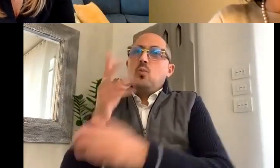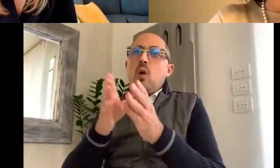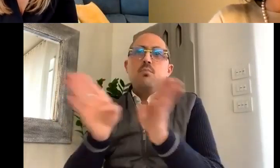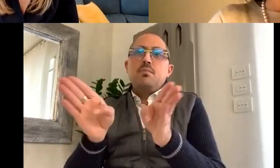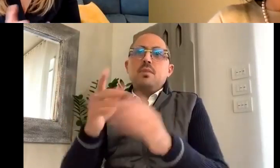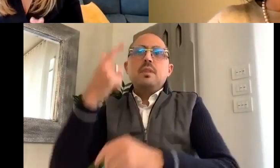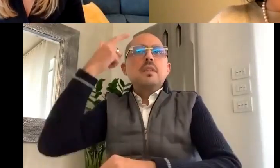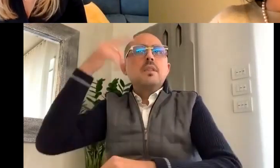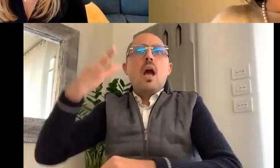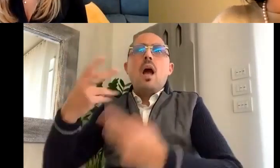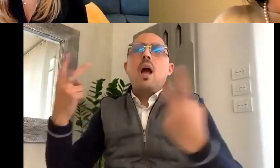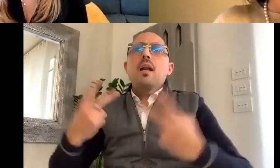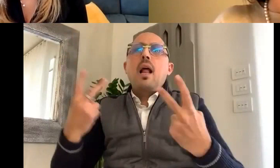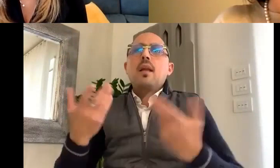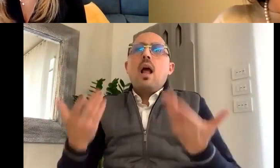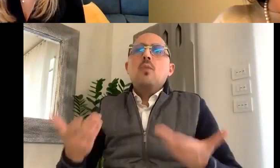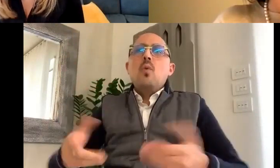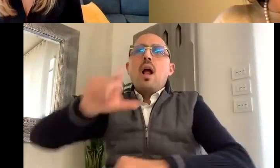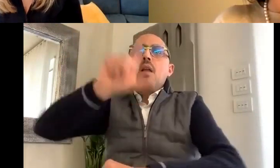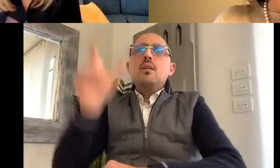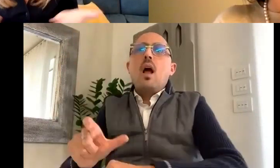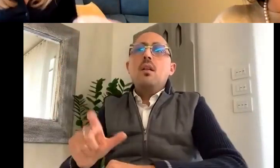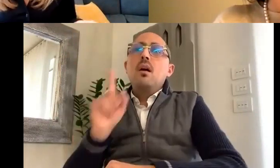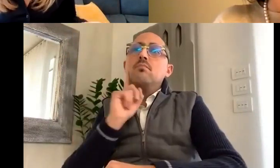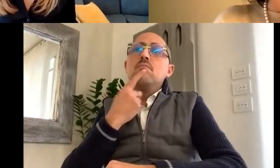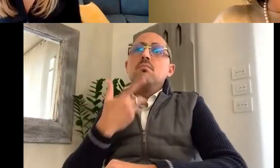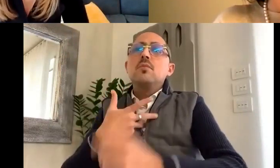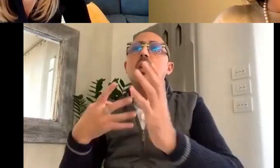quindi ci sono due servizi diversi perché purtroppo la realtà in